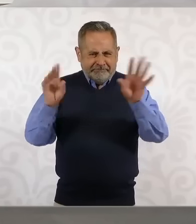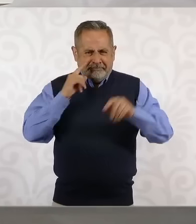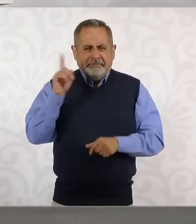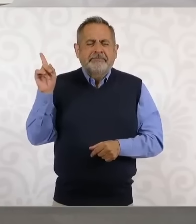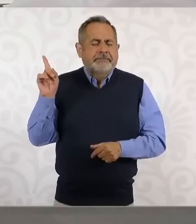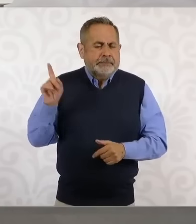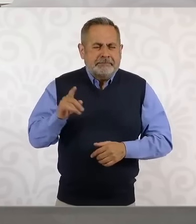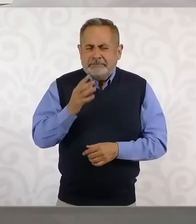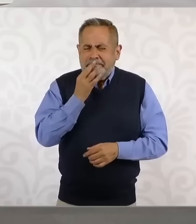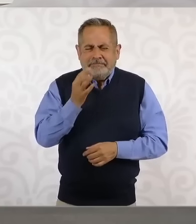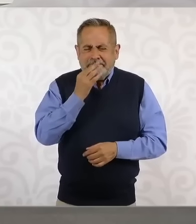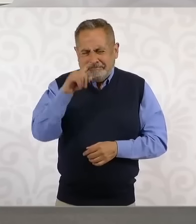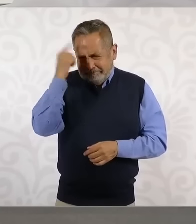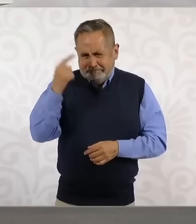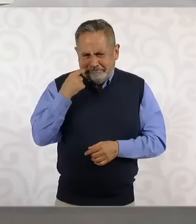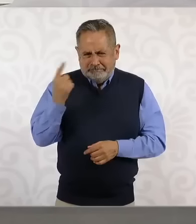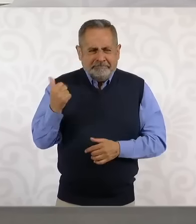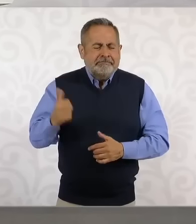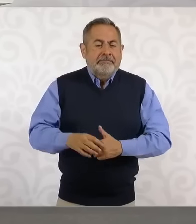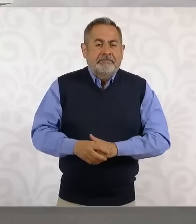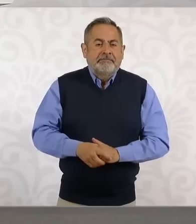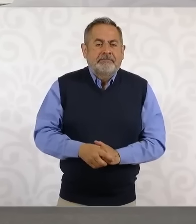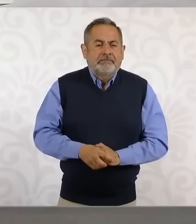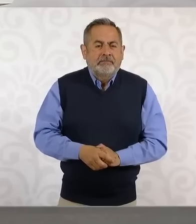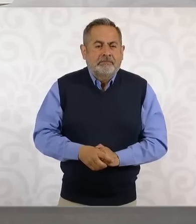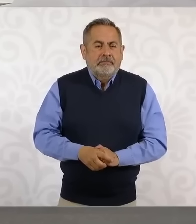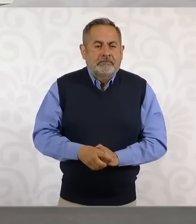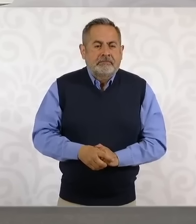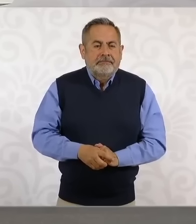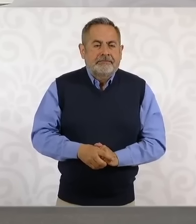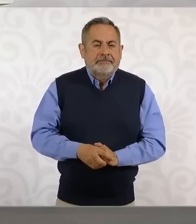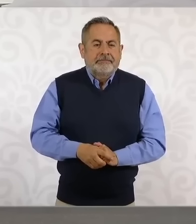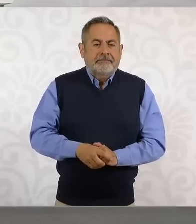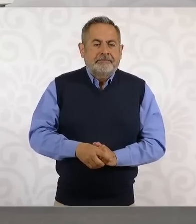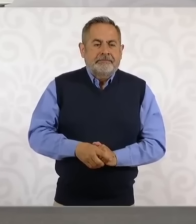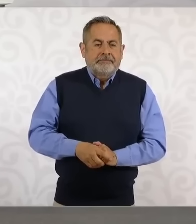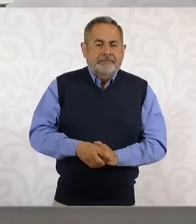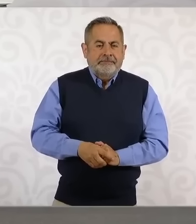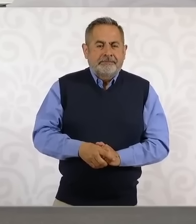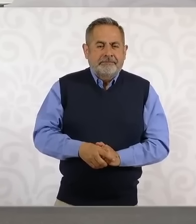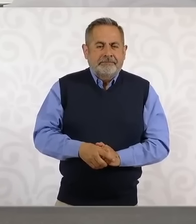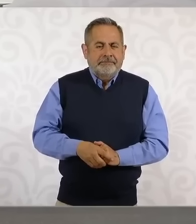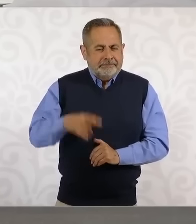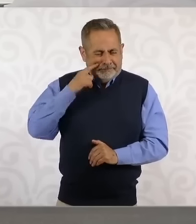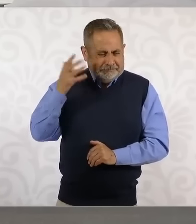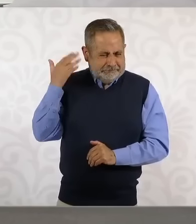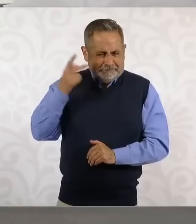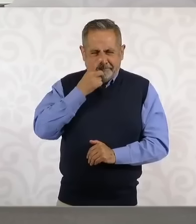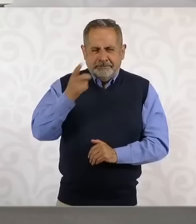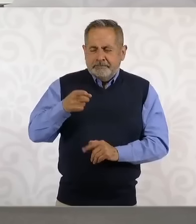muy sencillo. Eh, la parte de ya se mencionó cuál es eh la población objetiva. En este caso